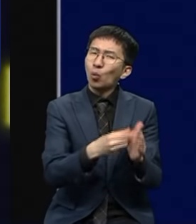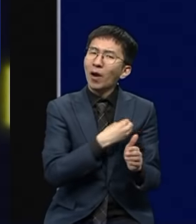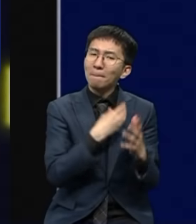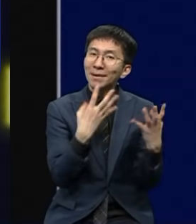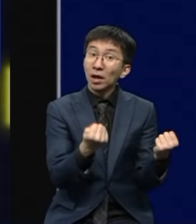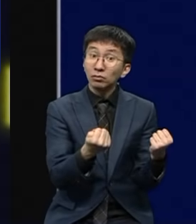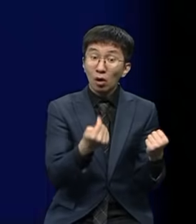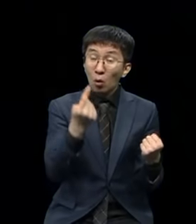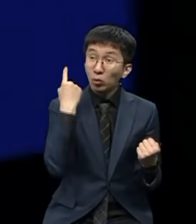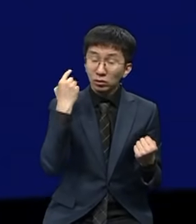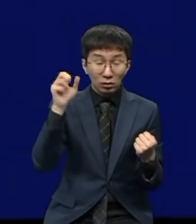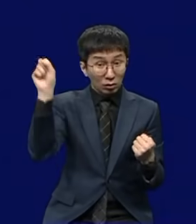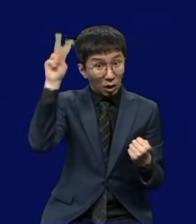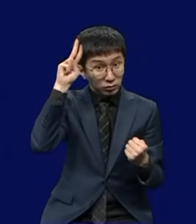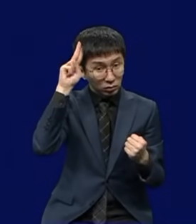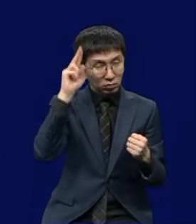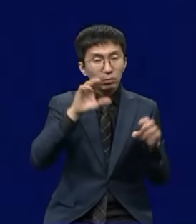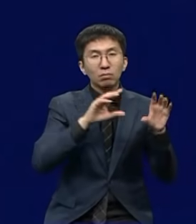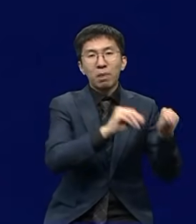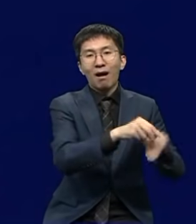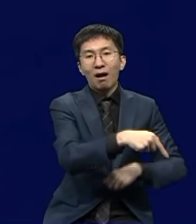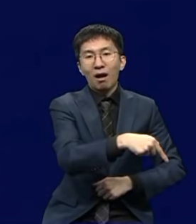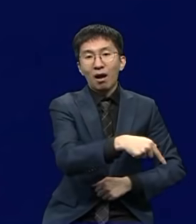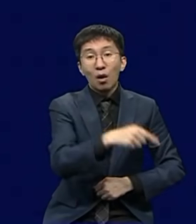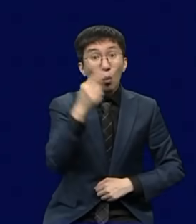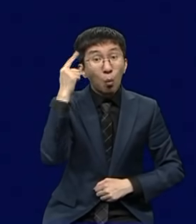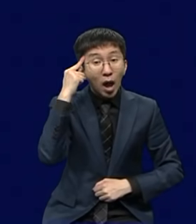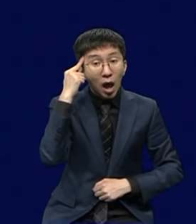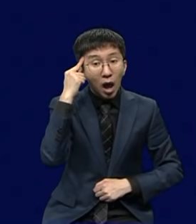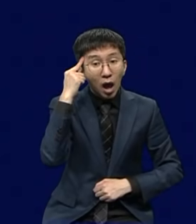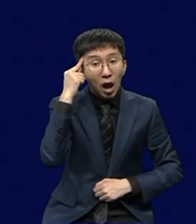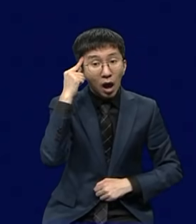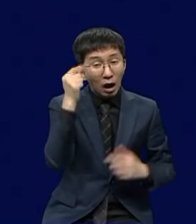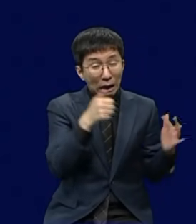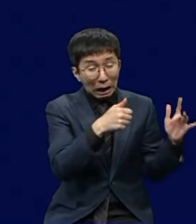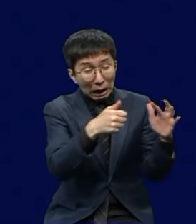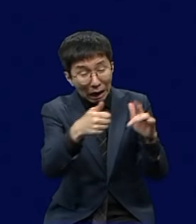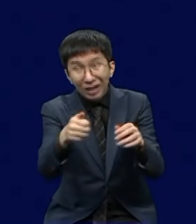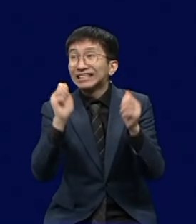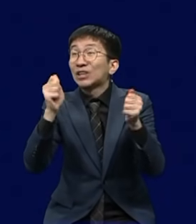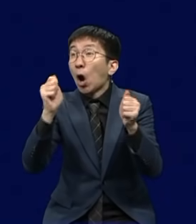웨이보는 공지를 통해 연예인에 대한 비이성적 응원글을 퍼뜨려 잘못된 행동을